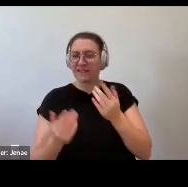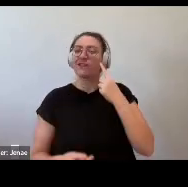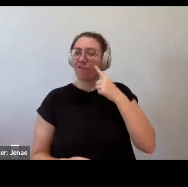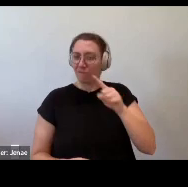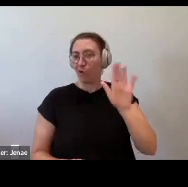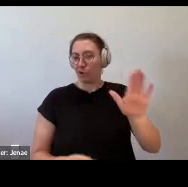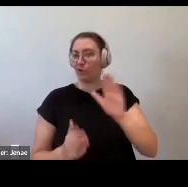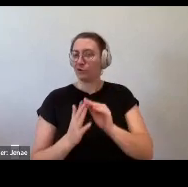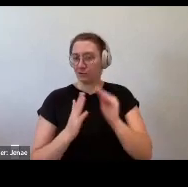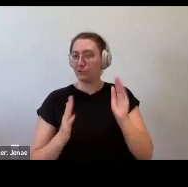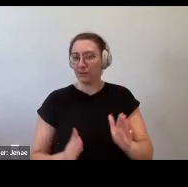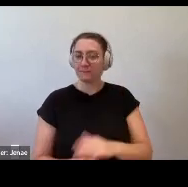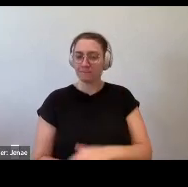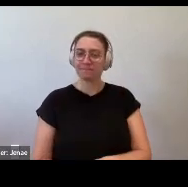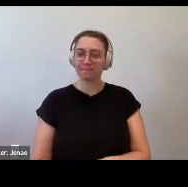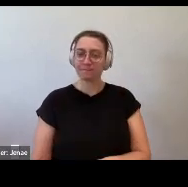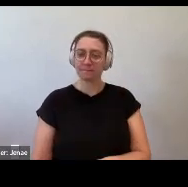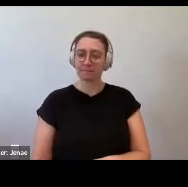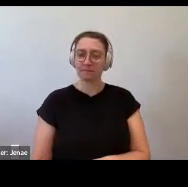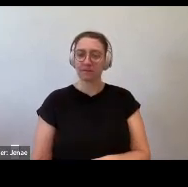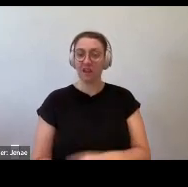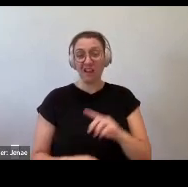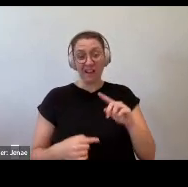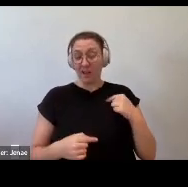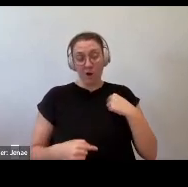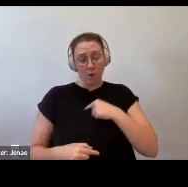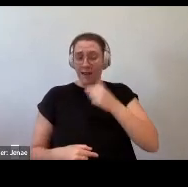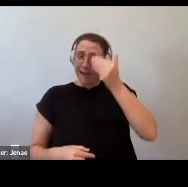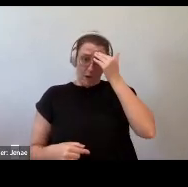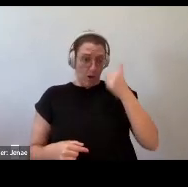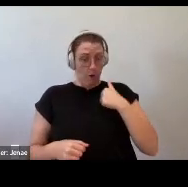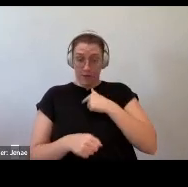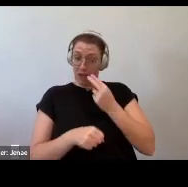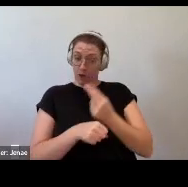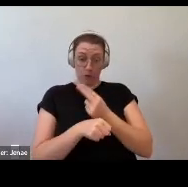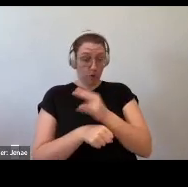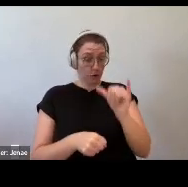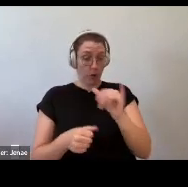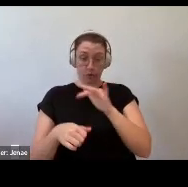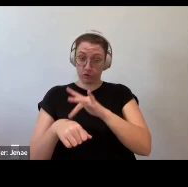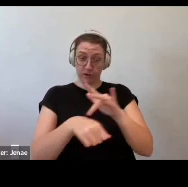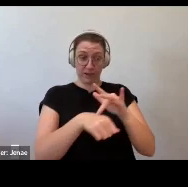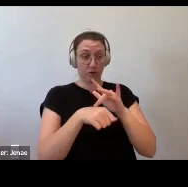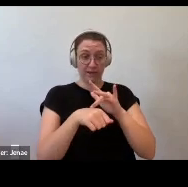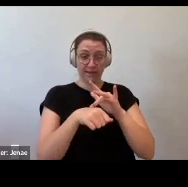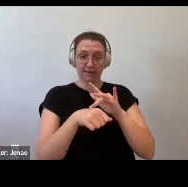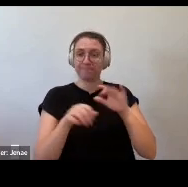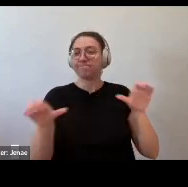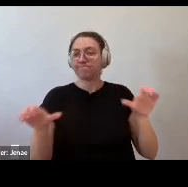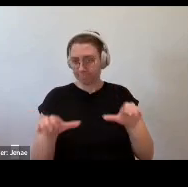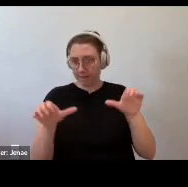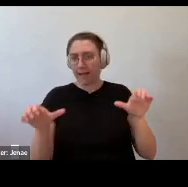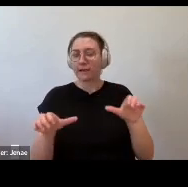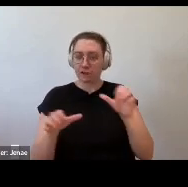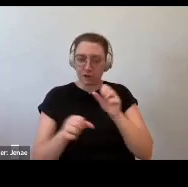estudiantes. Al utilizar estos recursos, garantizamos que todos los estudiantes